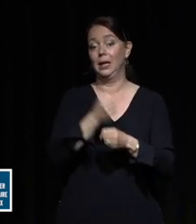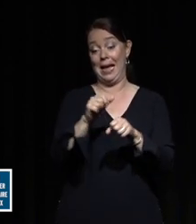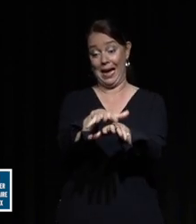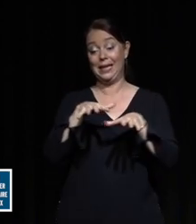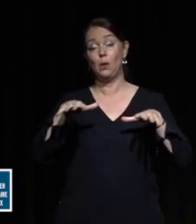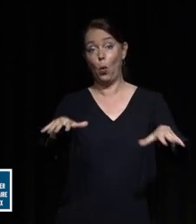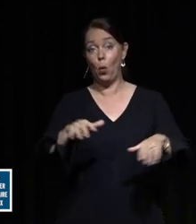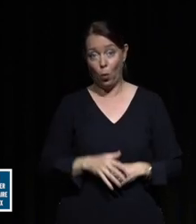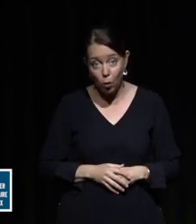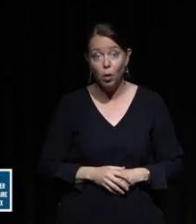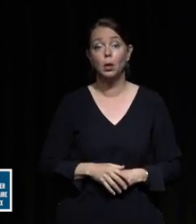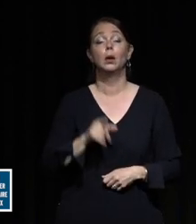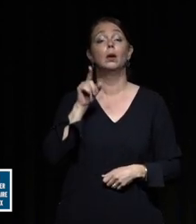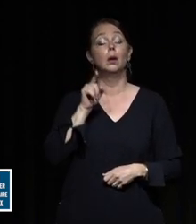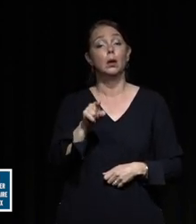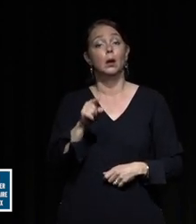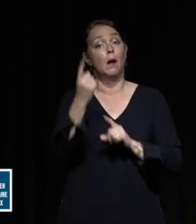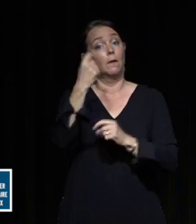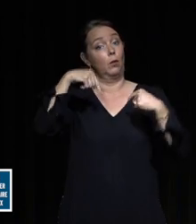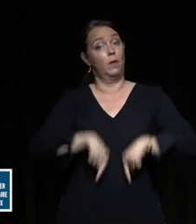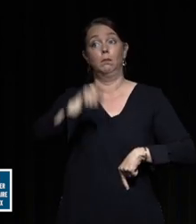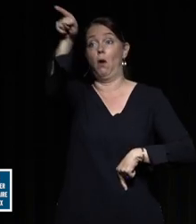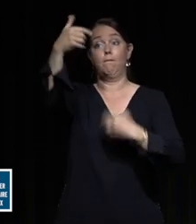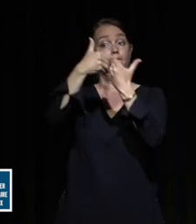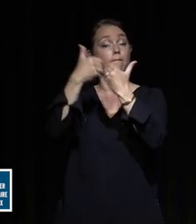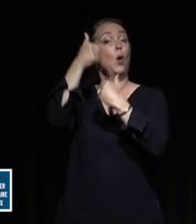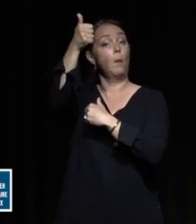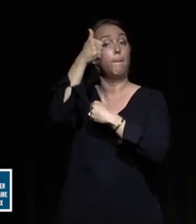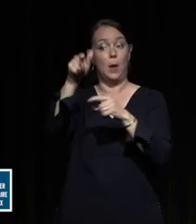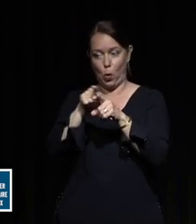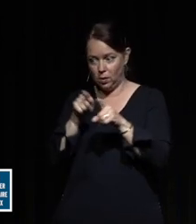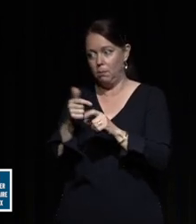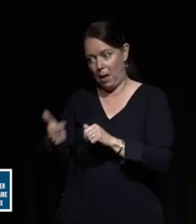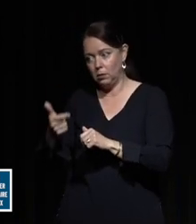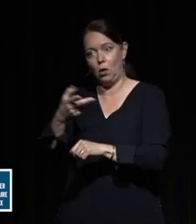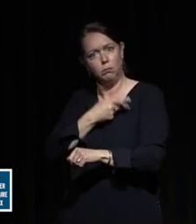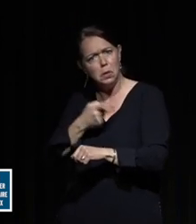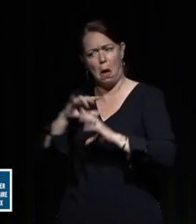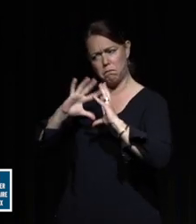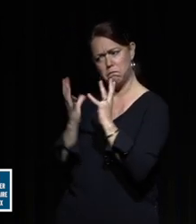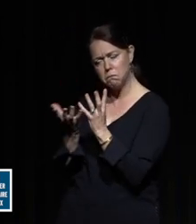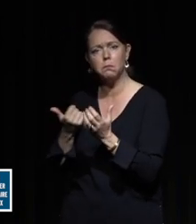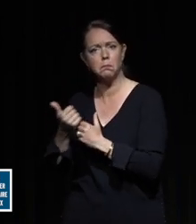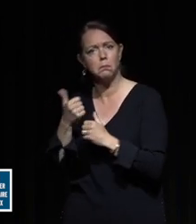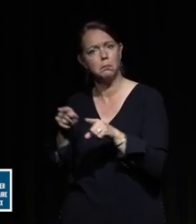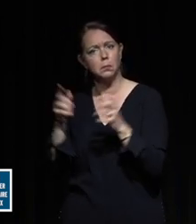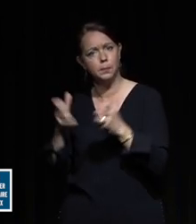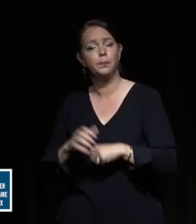demande de du gouvernement et et des praticiens et donc la nouvelle aquitaine vendredi 30 avril a